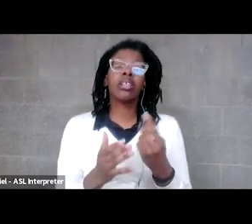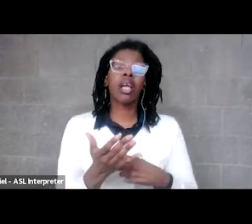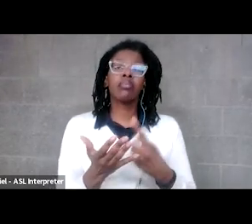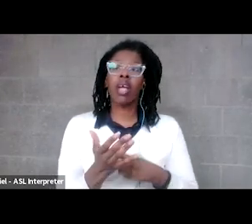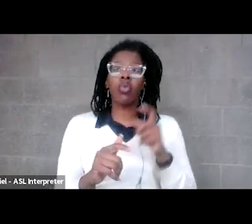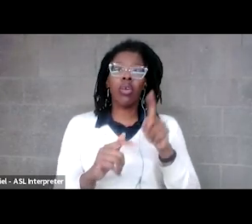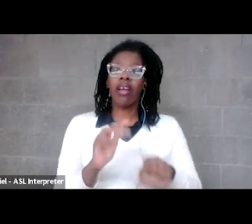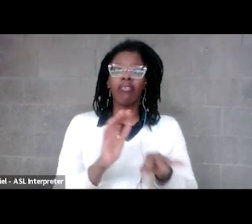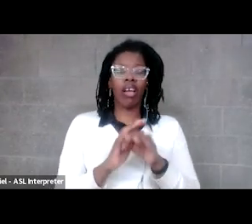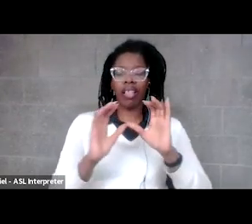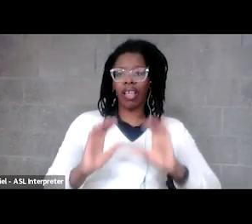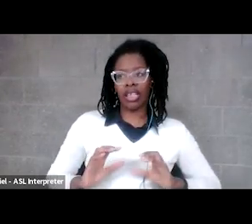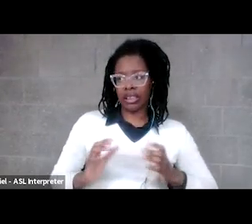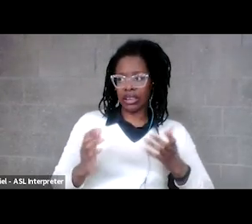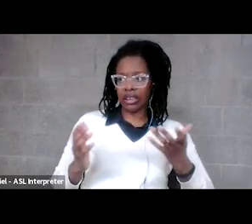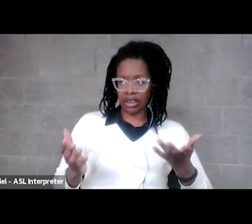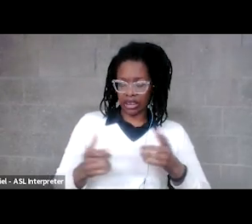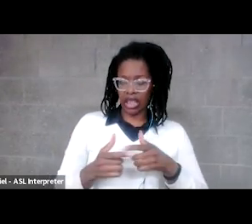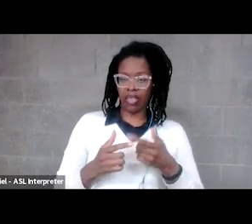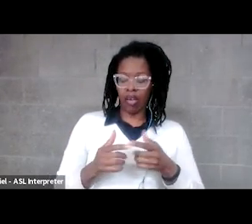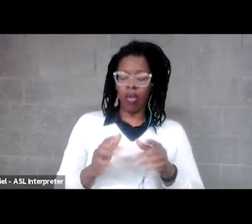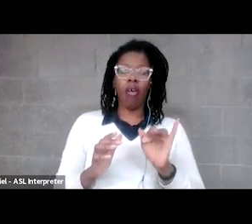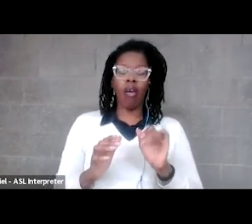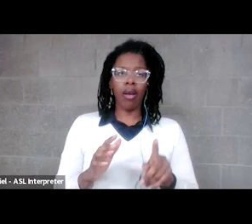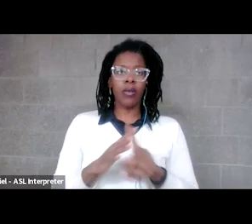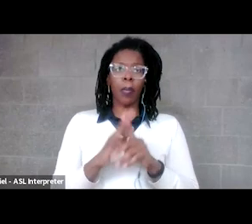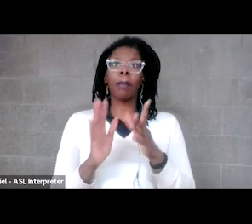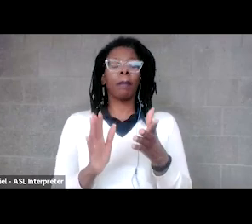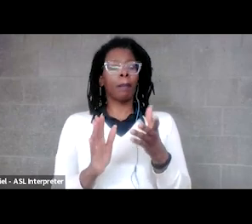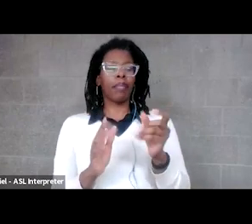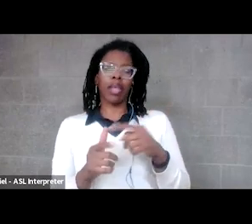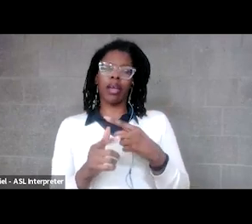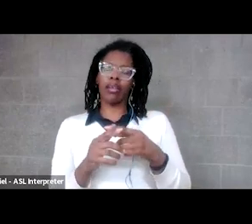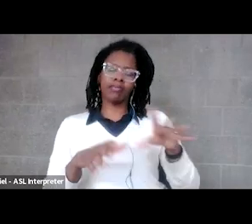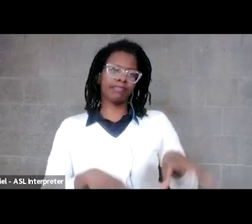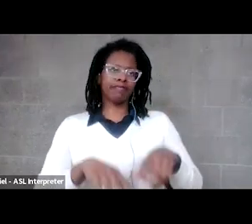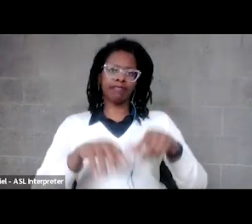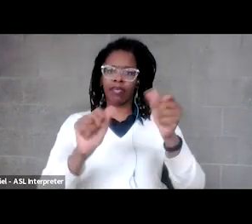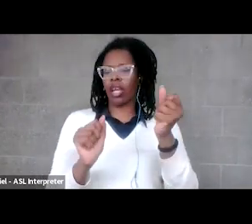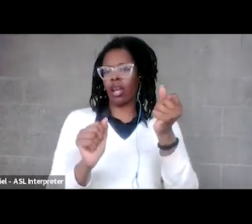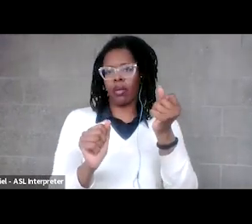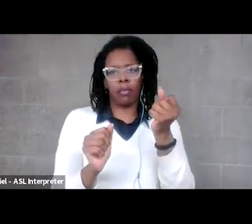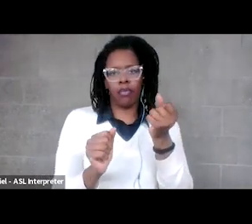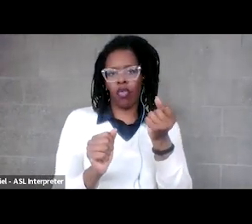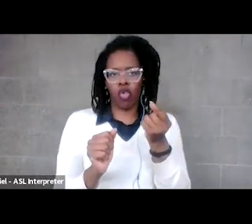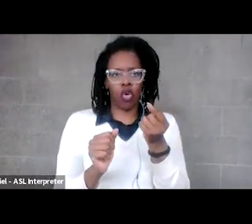Simplemente retomamos cuando estén de vuelta y listos para recibir nuestro apoyo para la siguiente etapa.